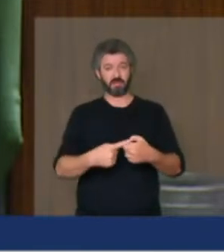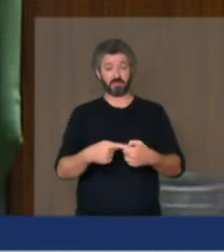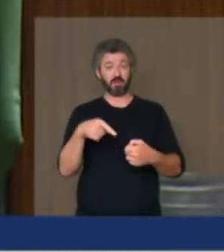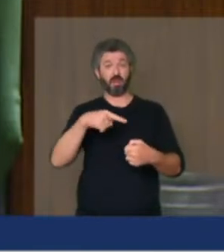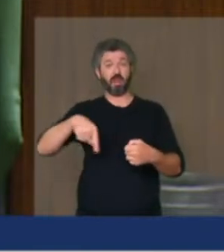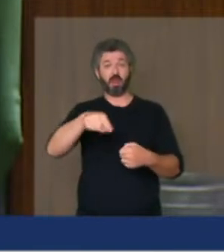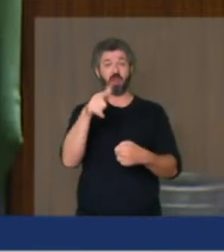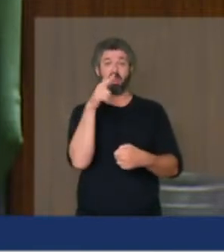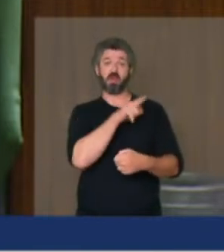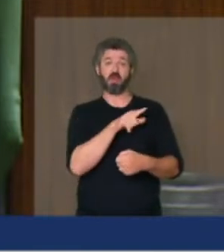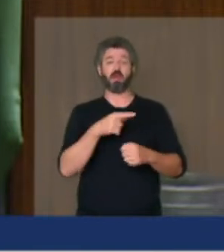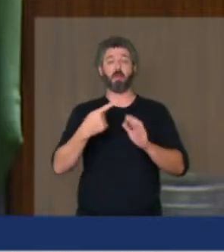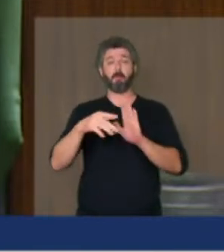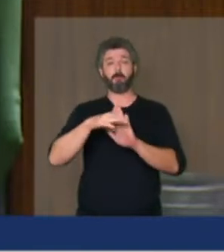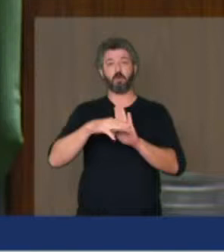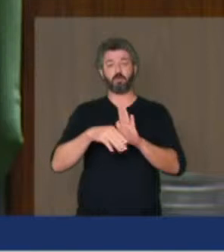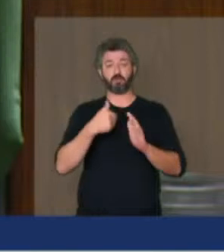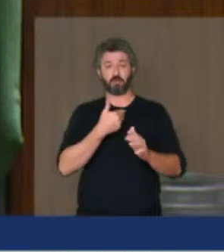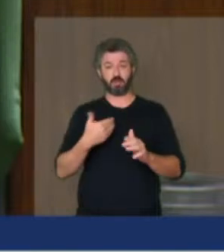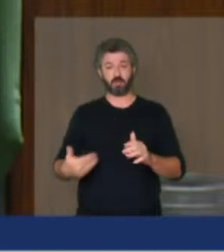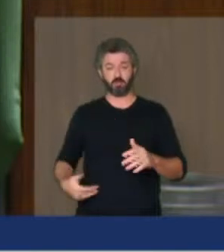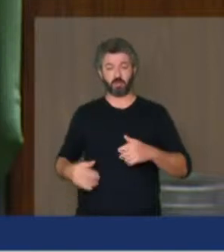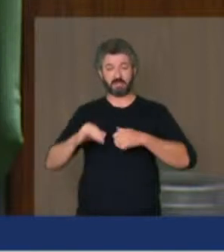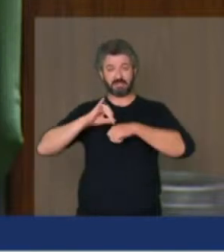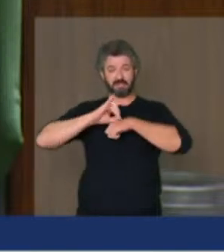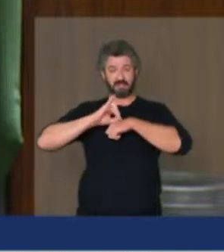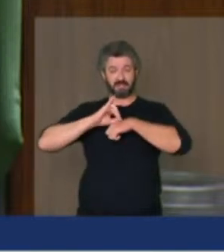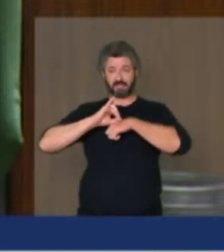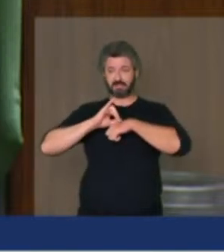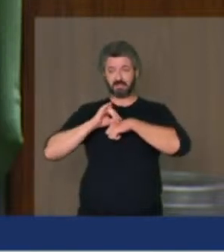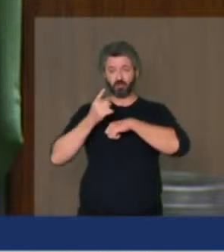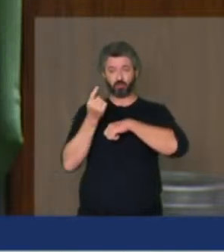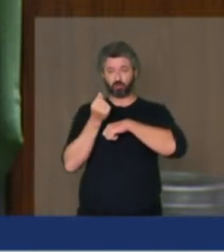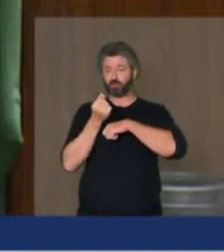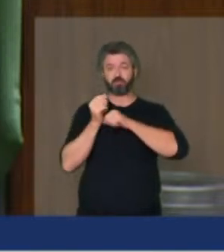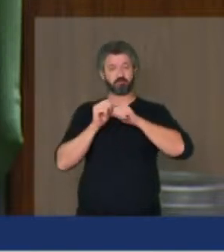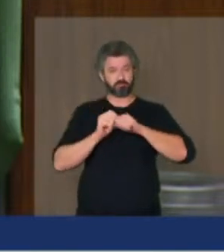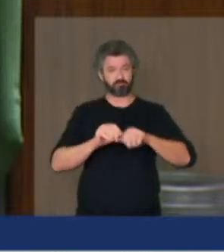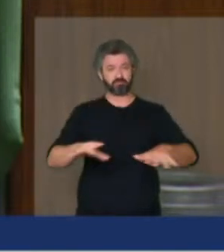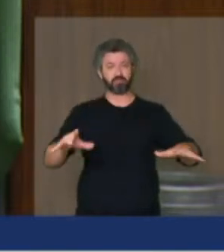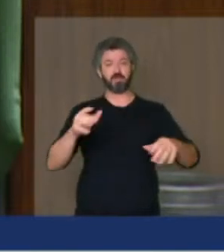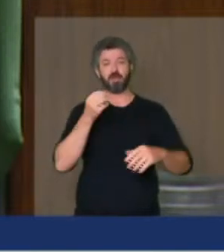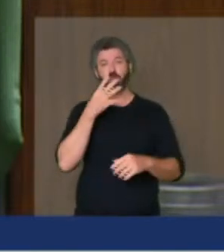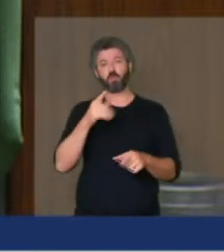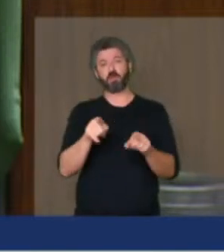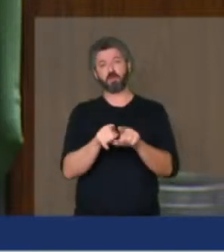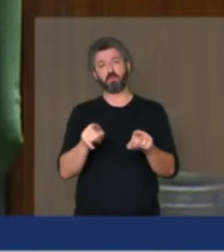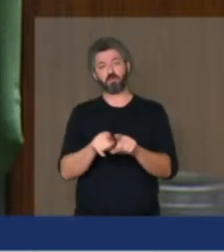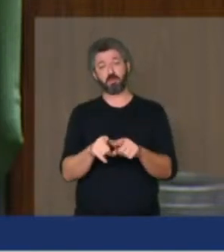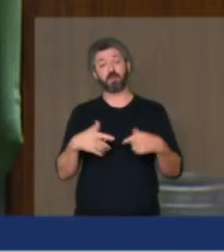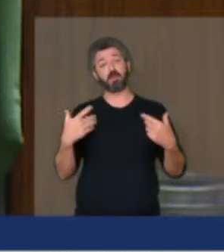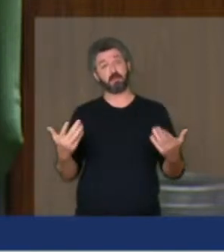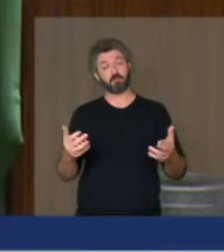GANHA A DESCENTRALIZAÇÃO E A DEMOCRATIZAÇÃO DESSES RECURSOS. E QUEIRA QUE ESSE PROCESSE CONQUISTO TE DEPOIS MAIS 1% NO MÊS DE MARÇO, QUE